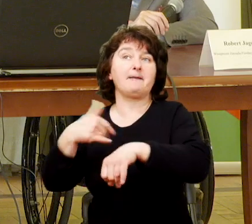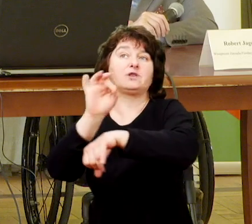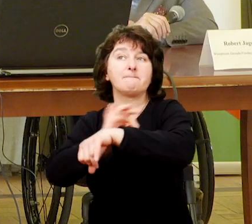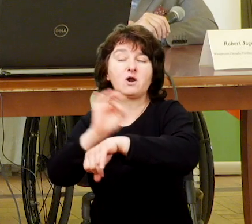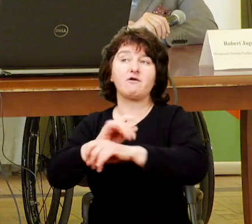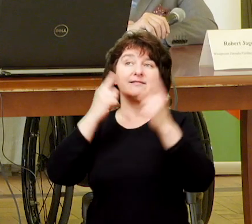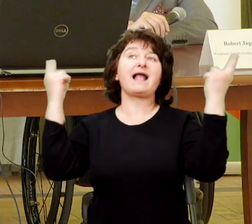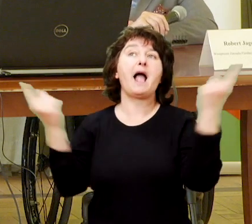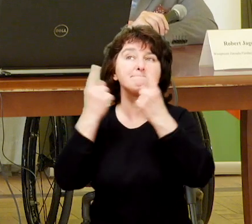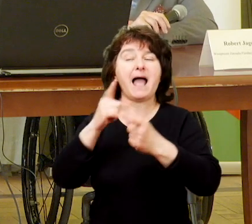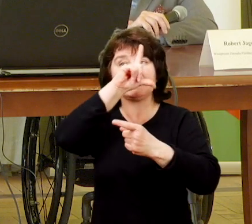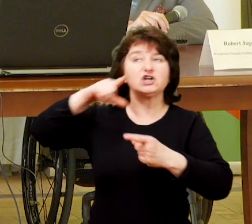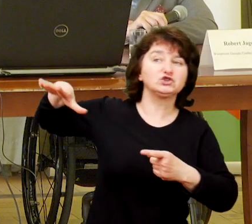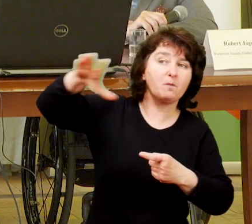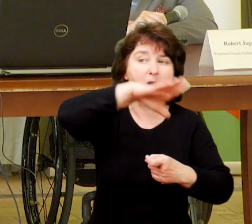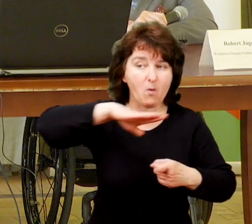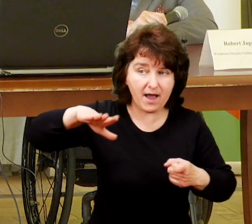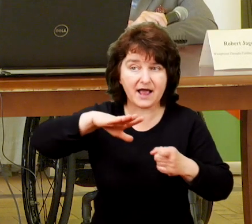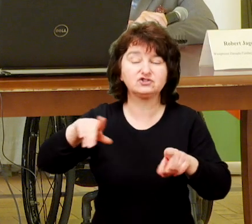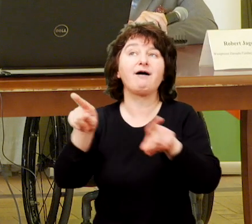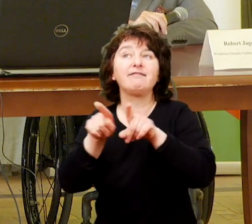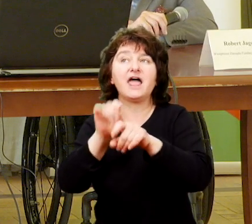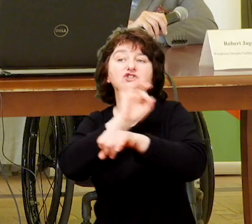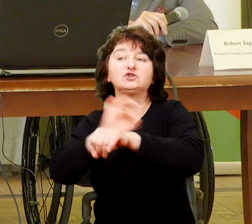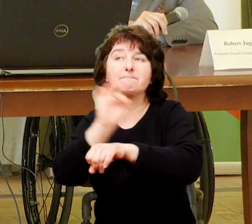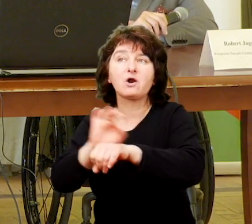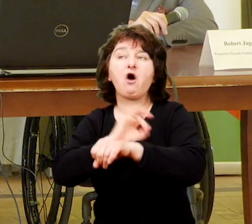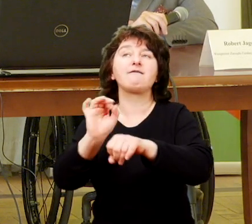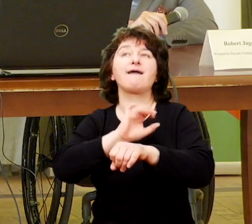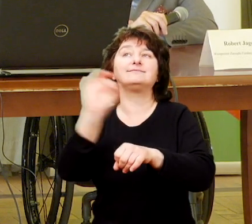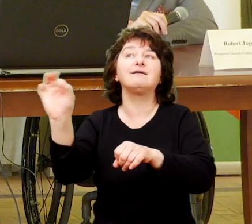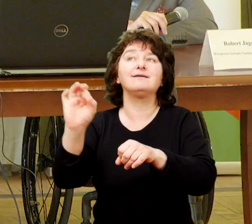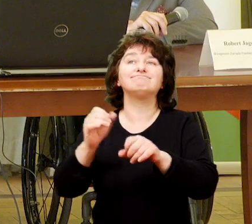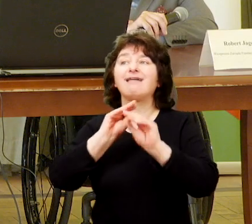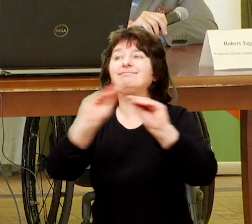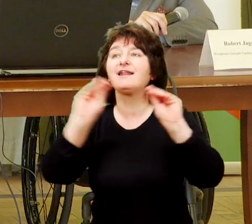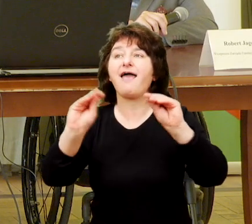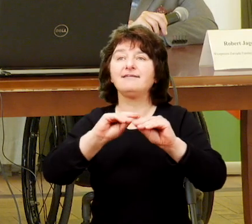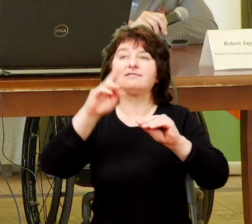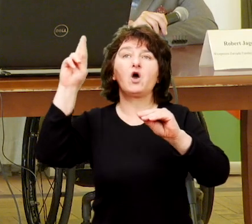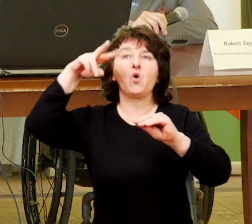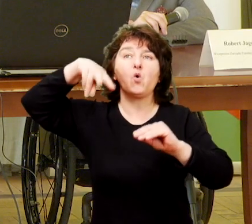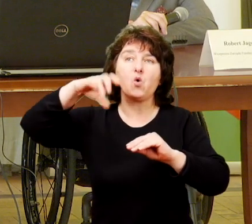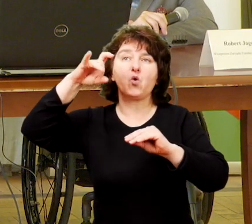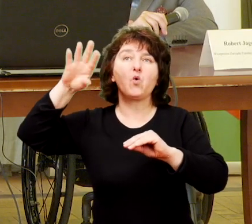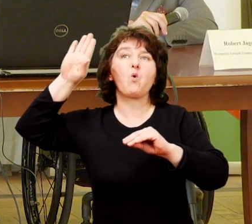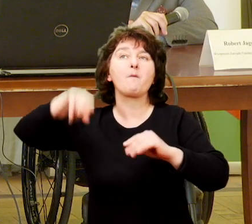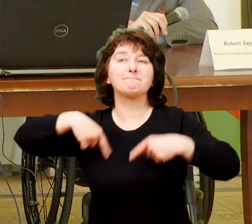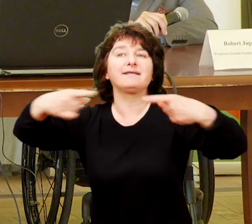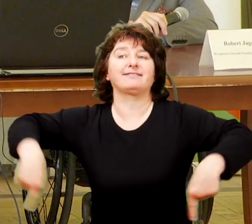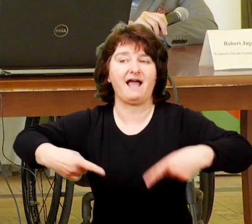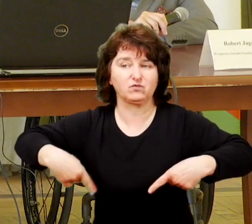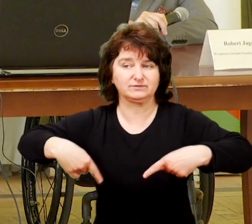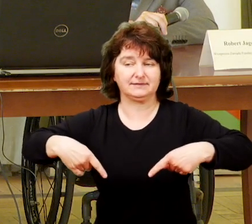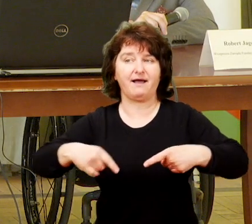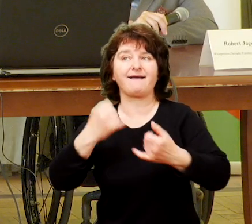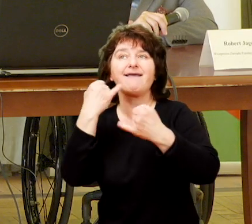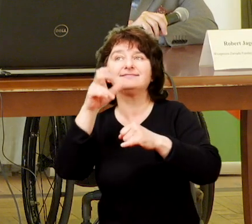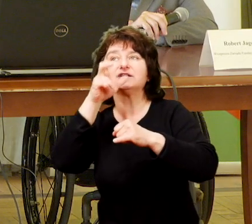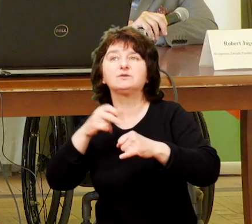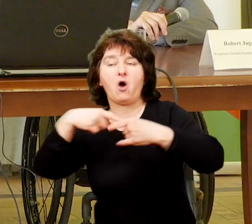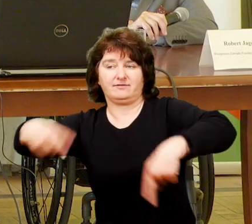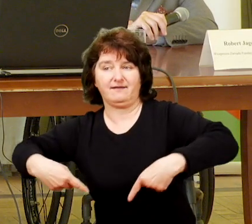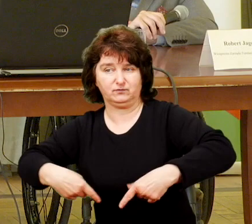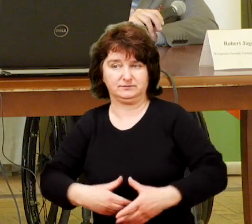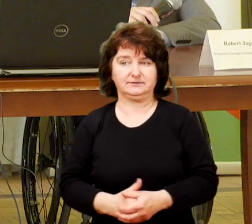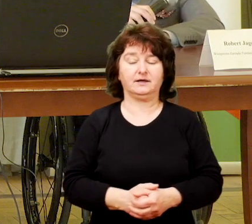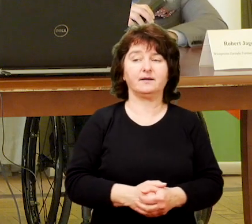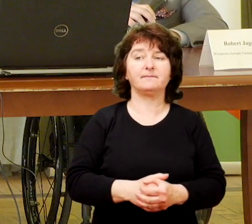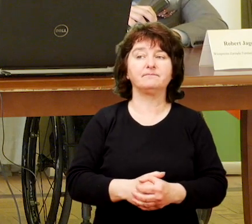Kolejna edycja projektu kampanii społecznej oraz projekt dotyczący treningów rugby na wózkach i treningów sportowych crossfitowych.